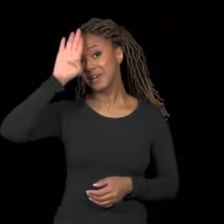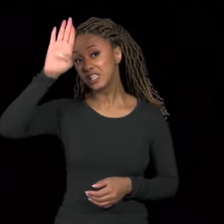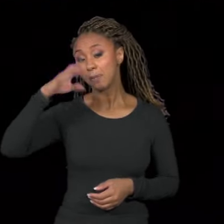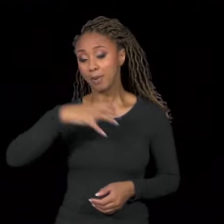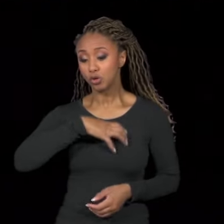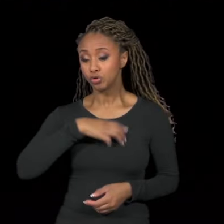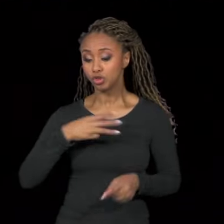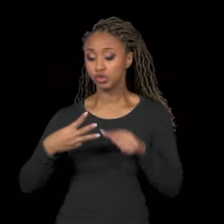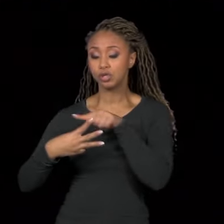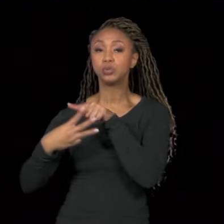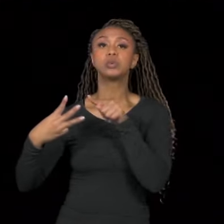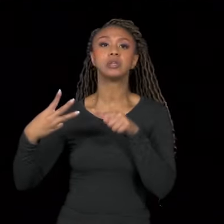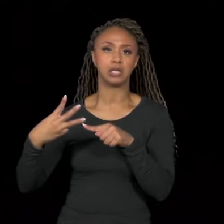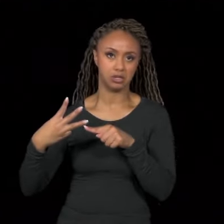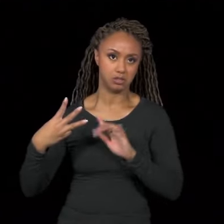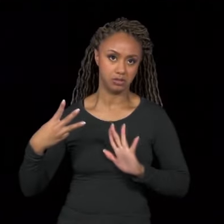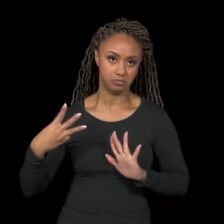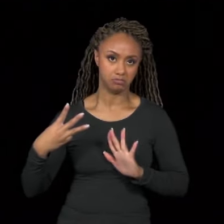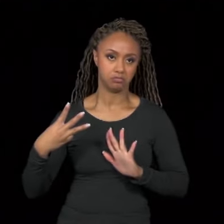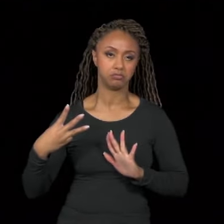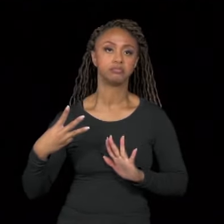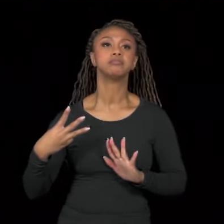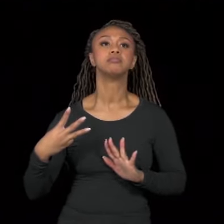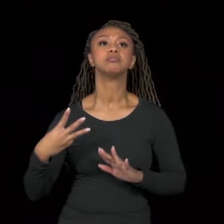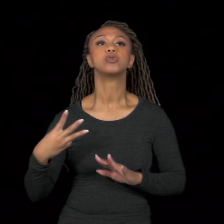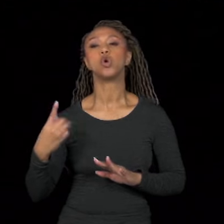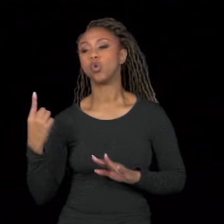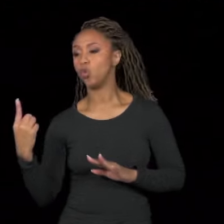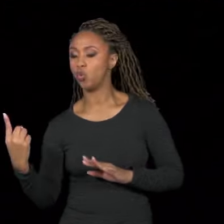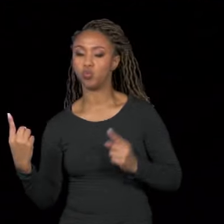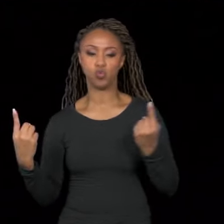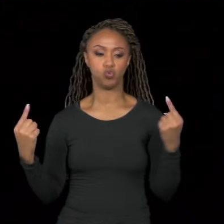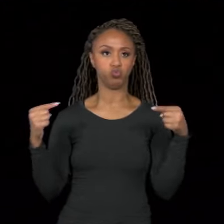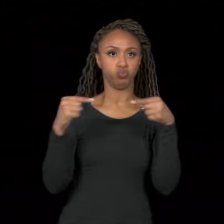ACONTECE, QUE É: UM PARA UM; E AÍ EU TENHO A